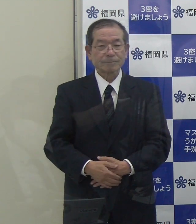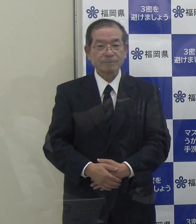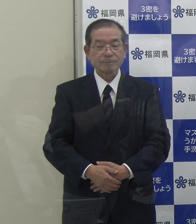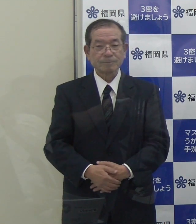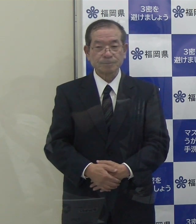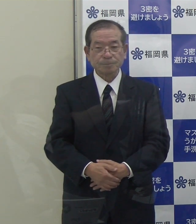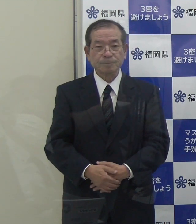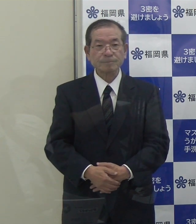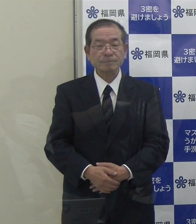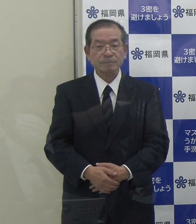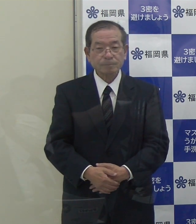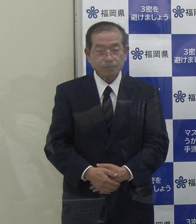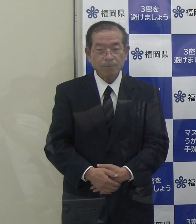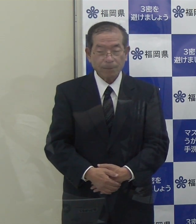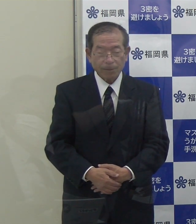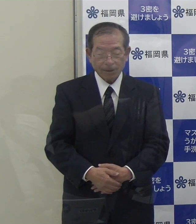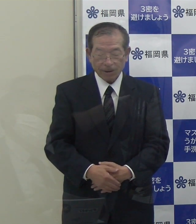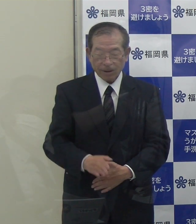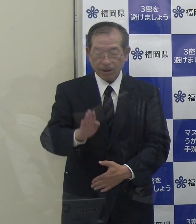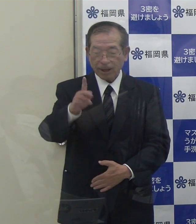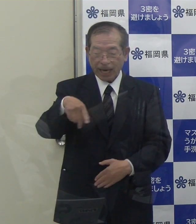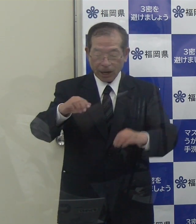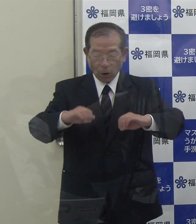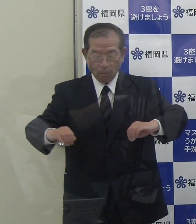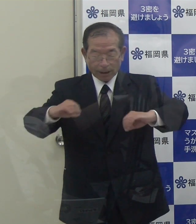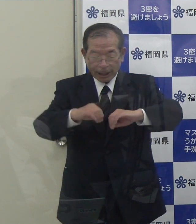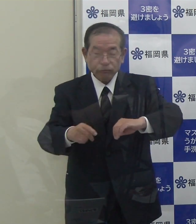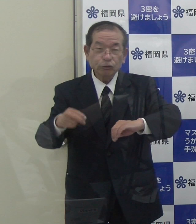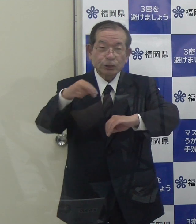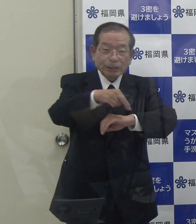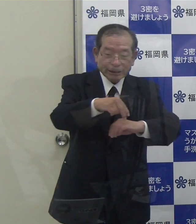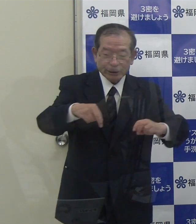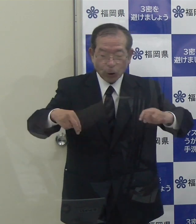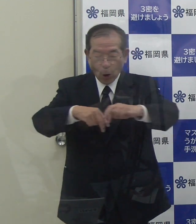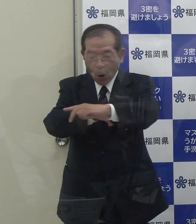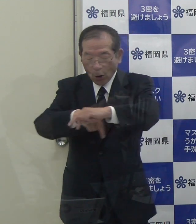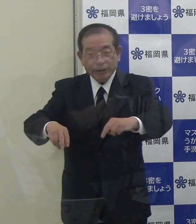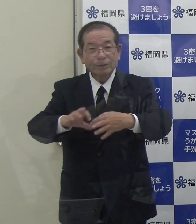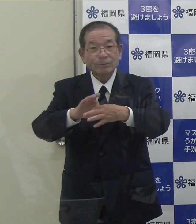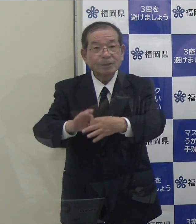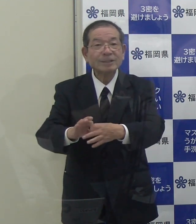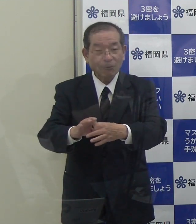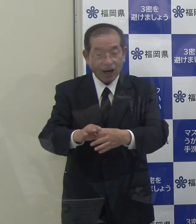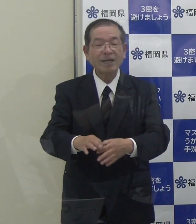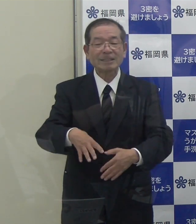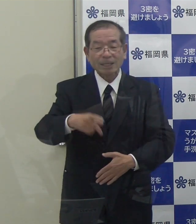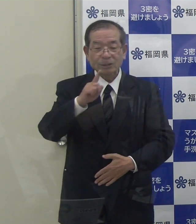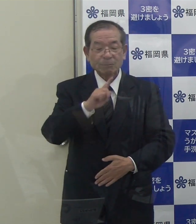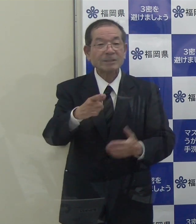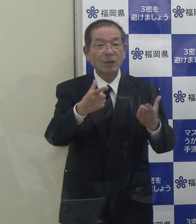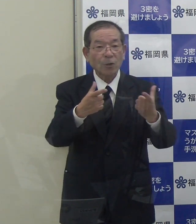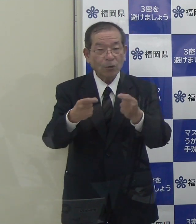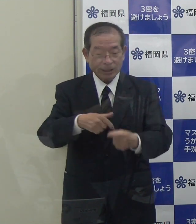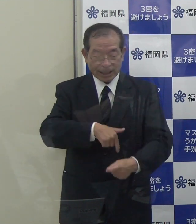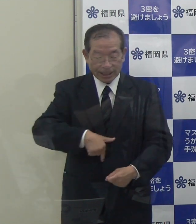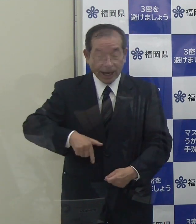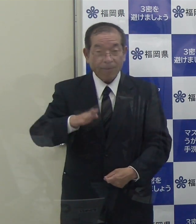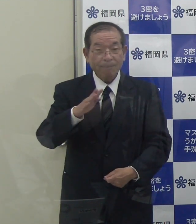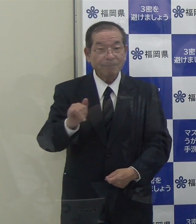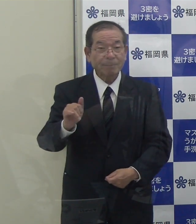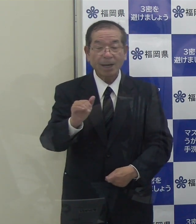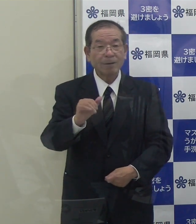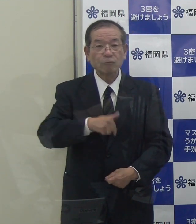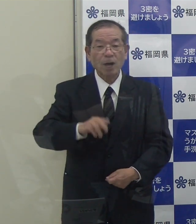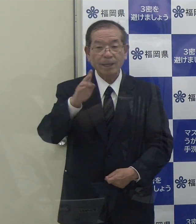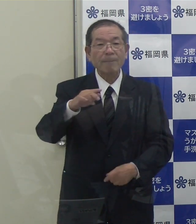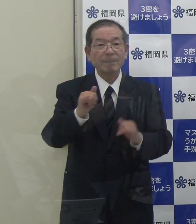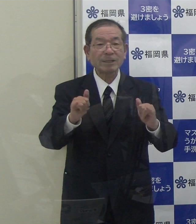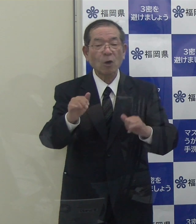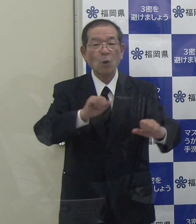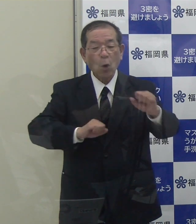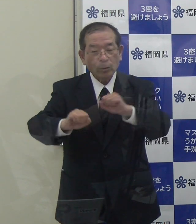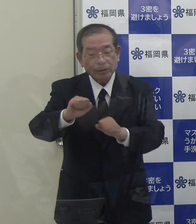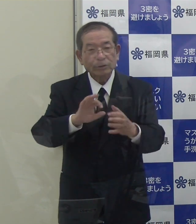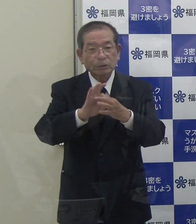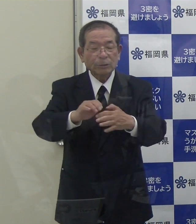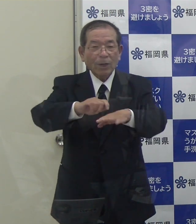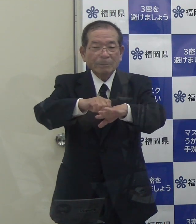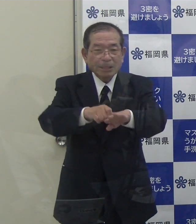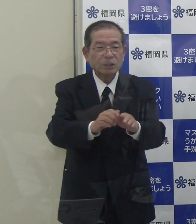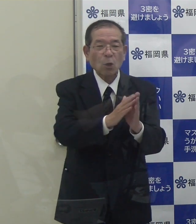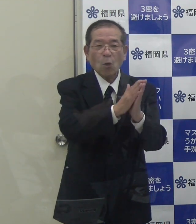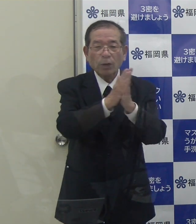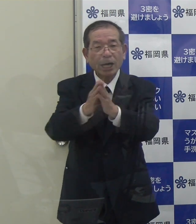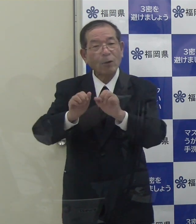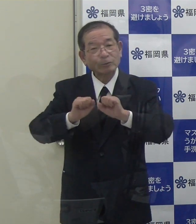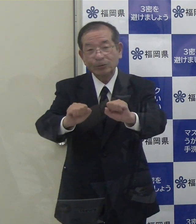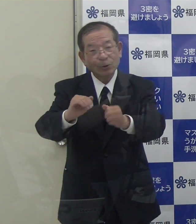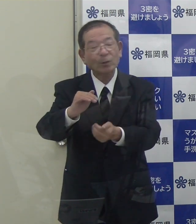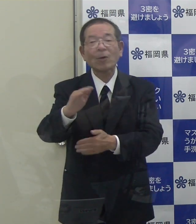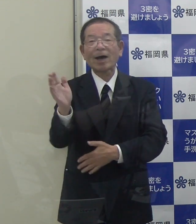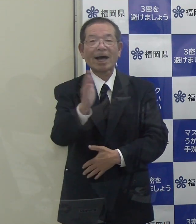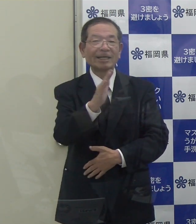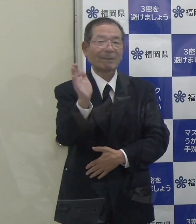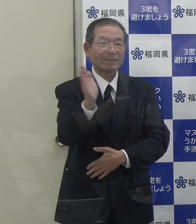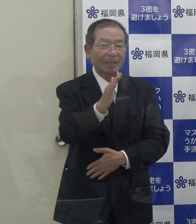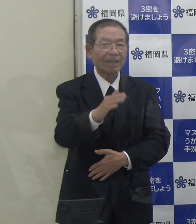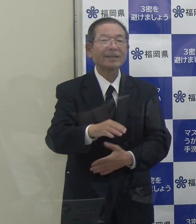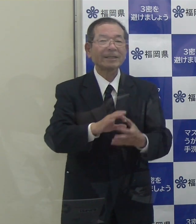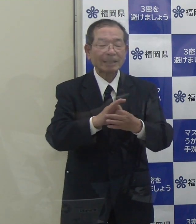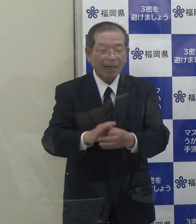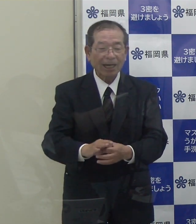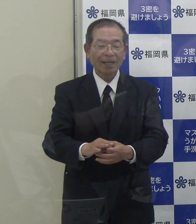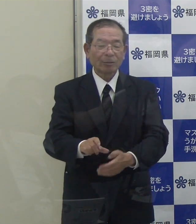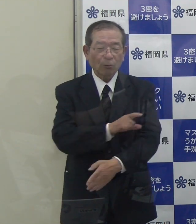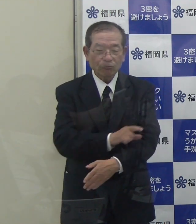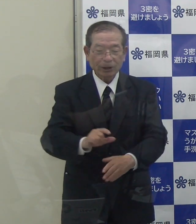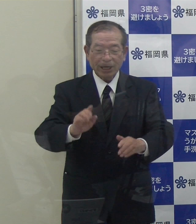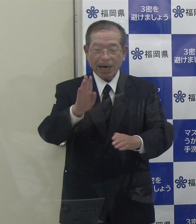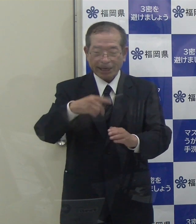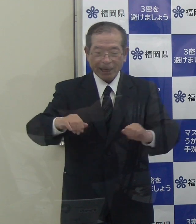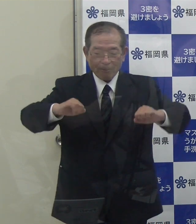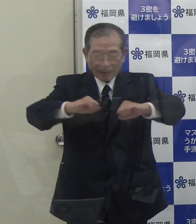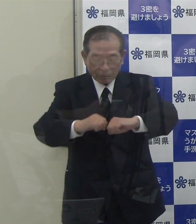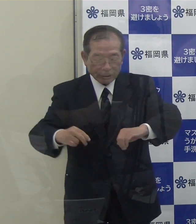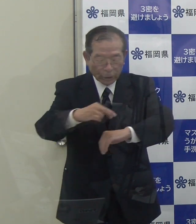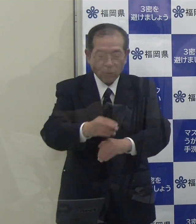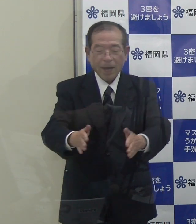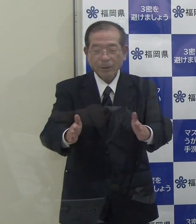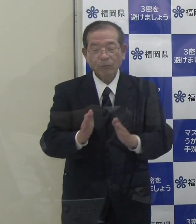（知事）県境をまたぐ移動について、今回は県民の皆さんの行動について厳しいお願いをすることはありませんので、特に県境をまたぐ移動を控えていただくなどということはありません。